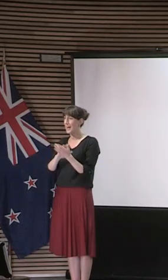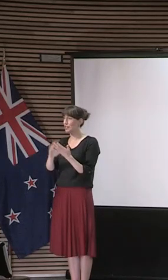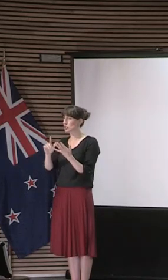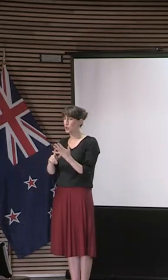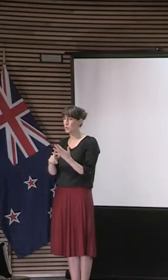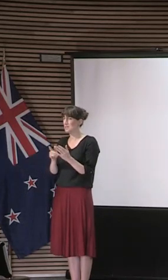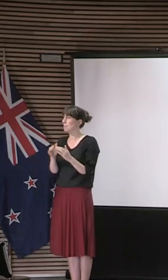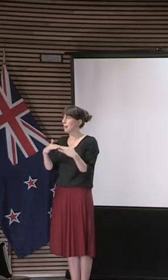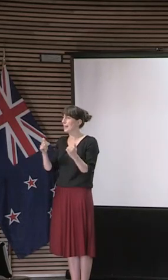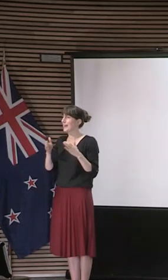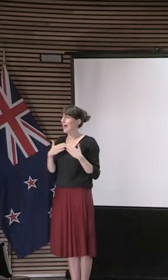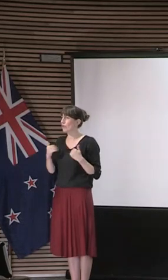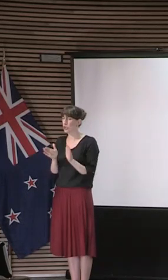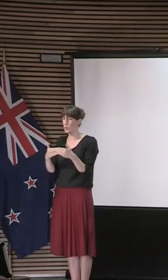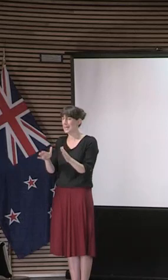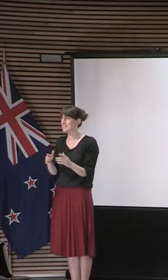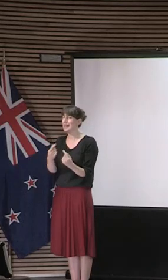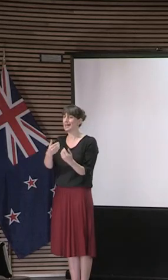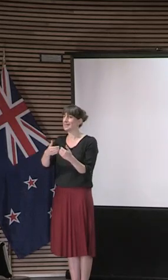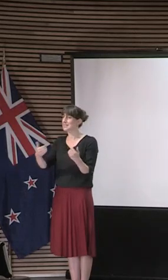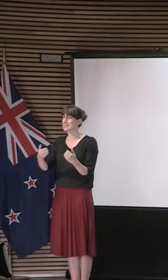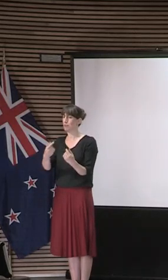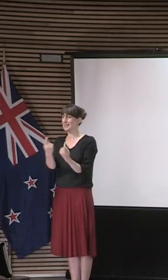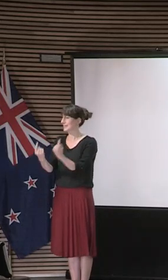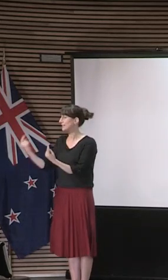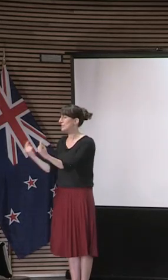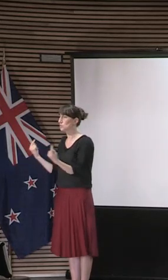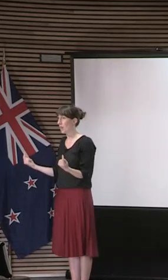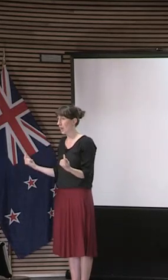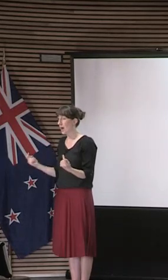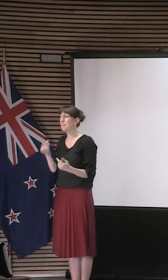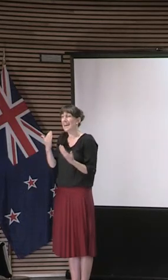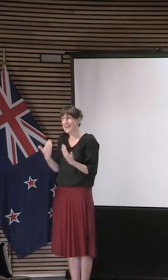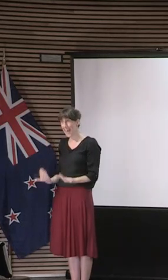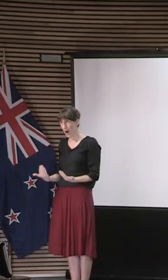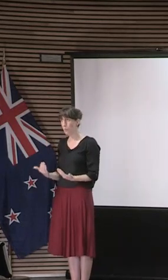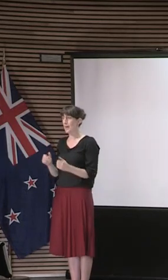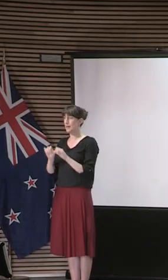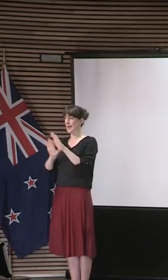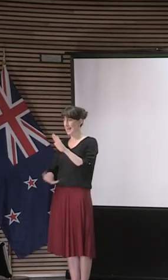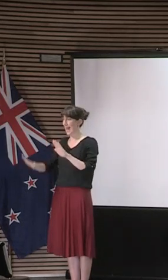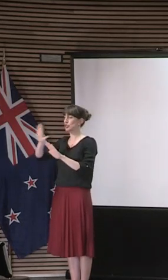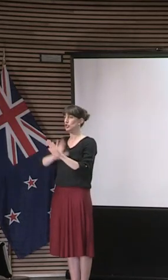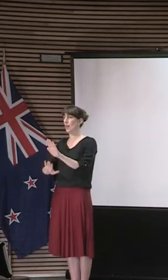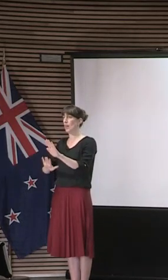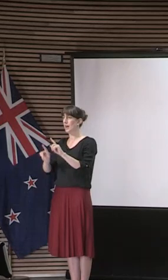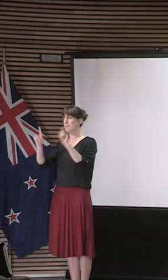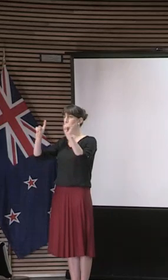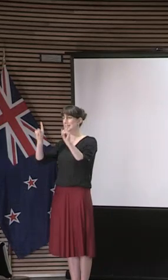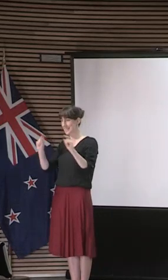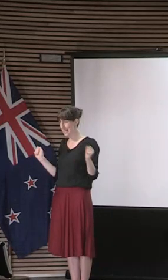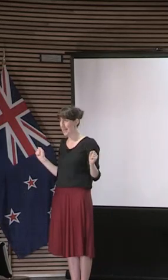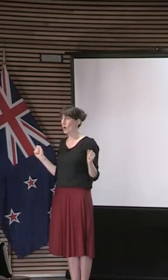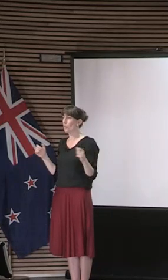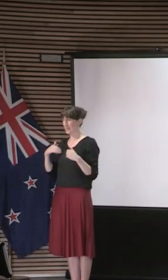tatou ko etahi waahanga motuhake